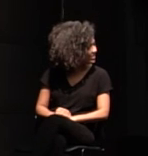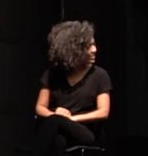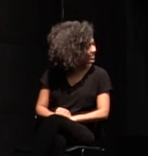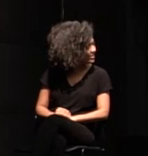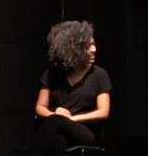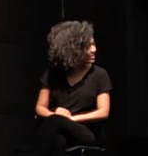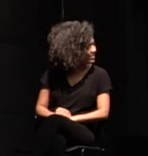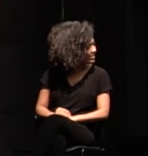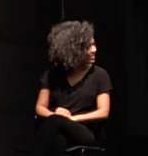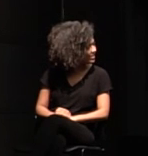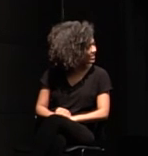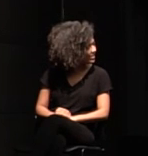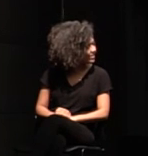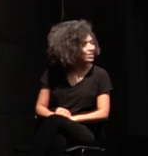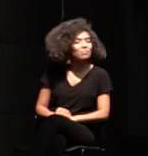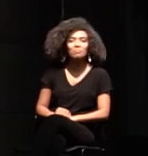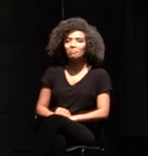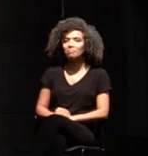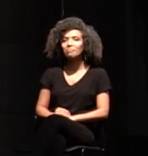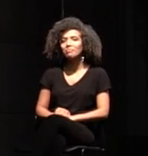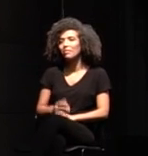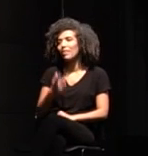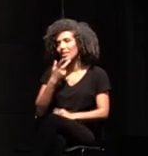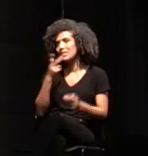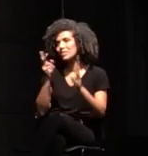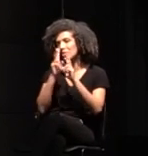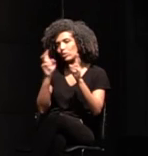Então, para falar rapidamente sobre a seleção.